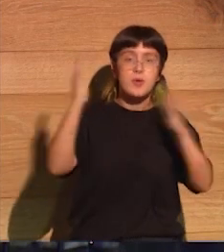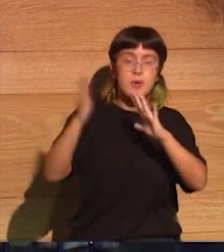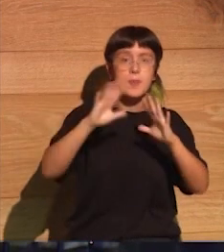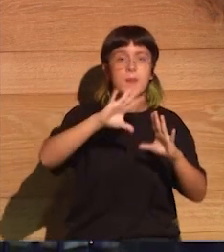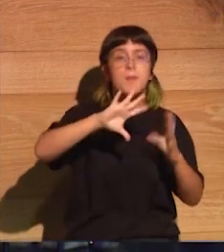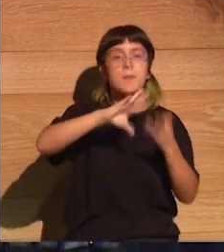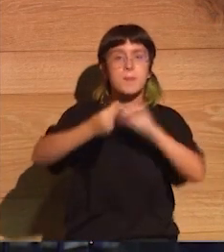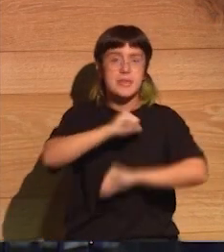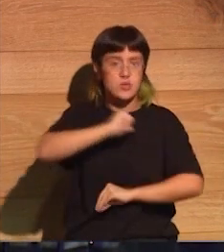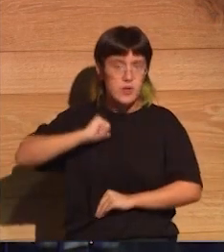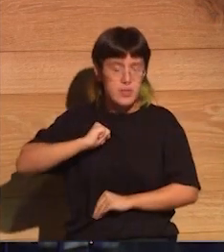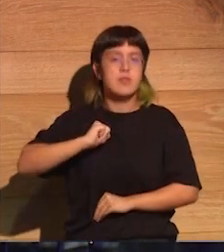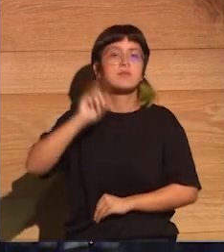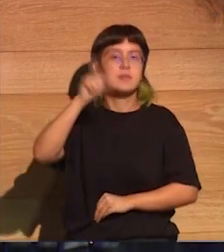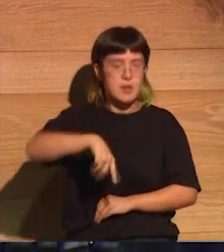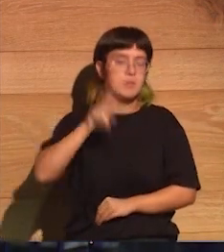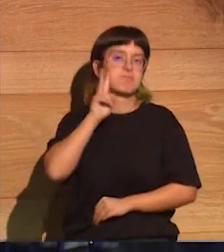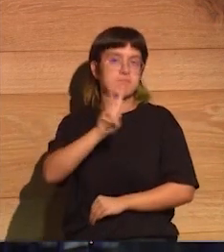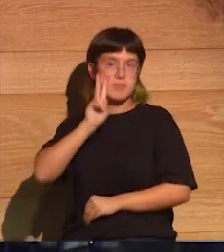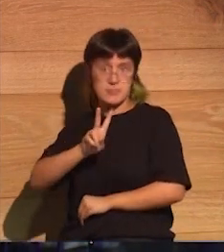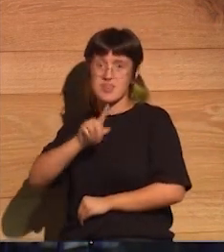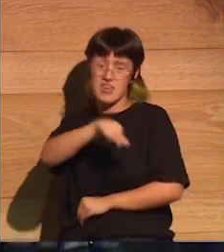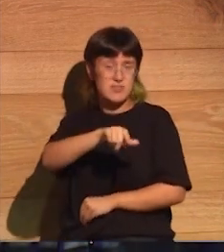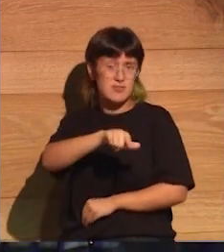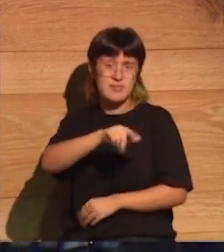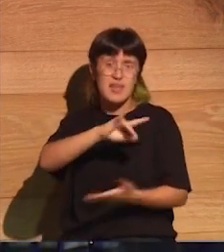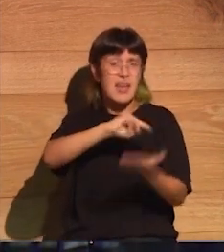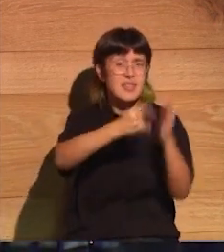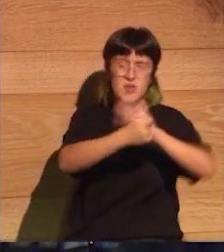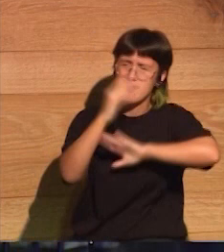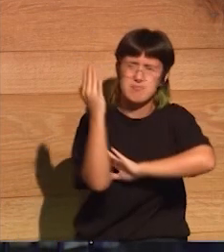Quizá la consecuencia más importante del impacto de la tecnología, de manera